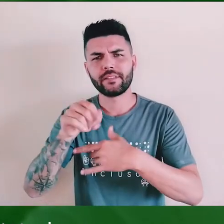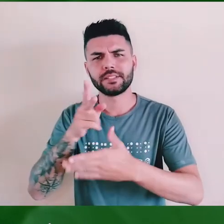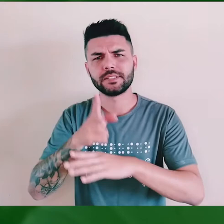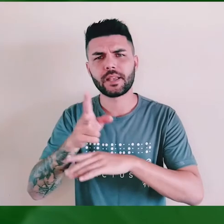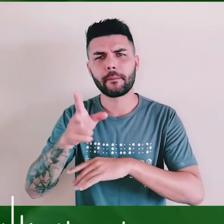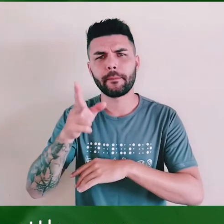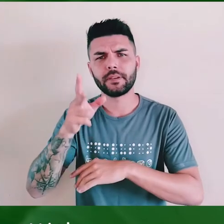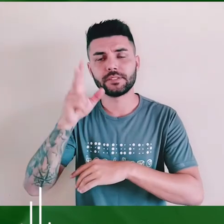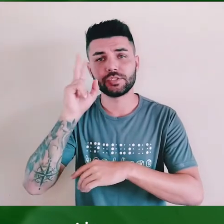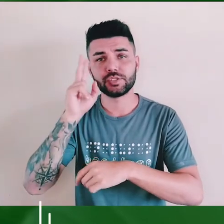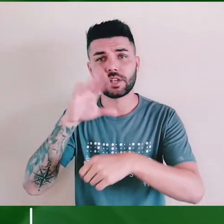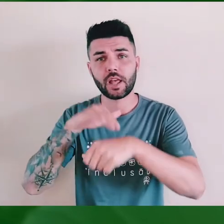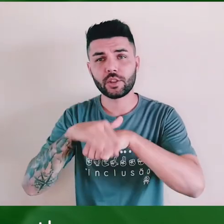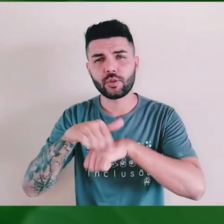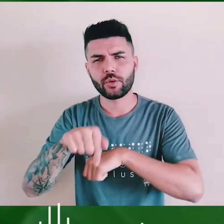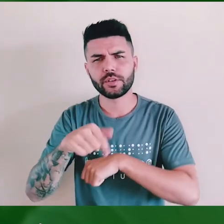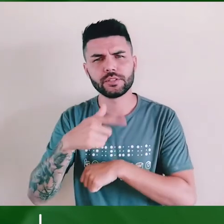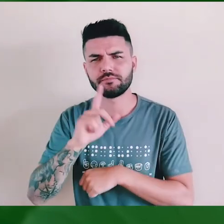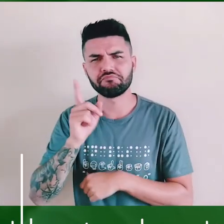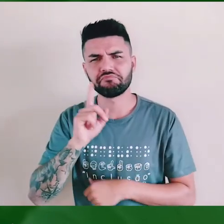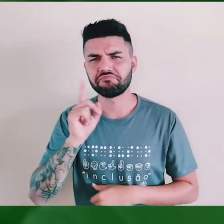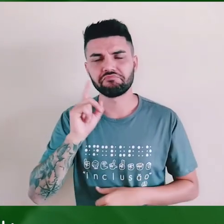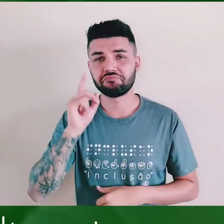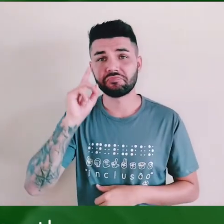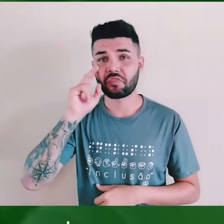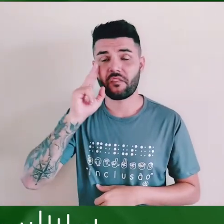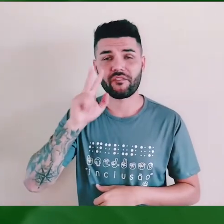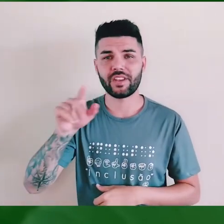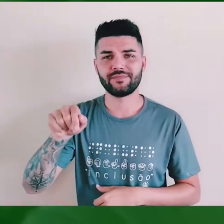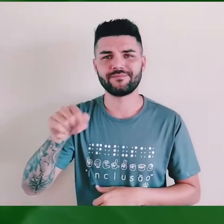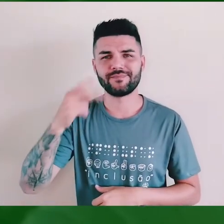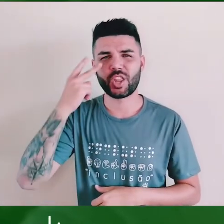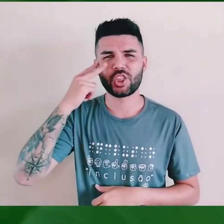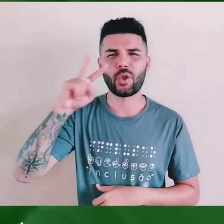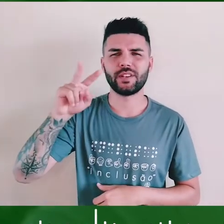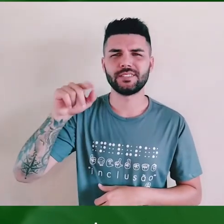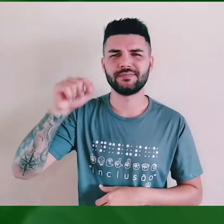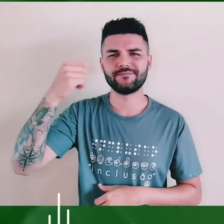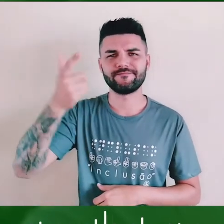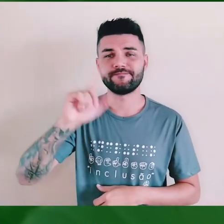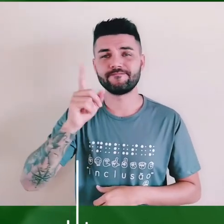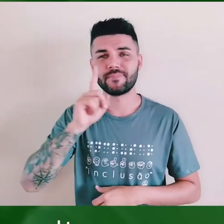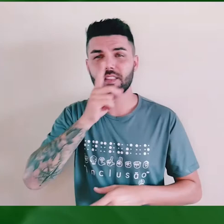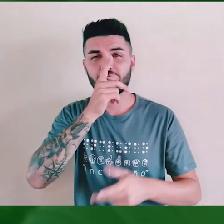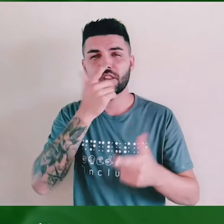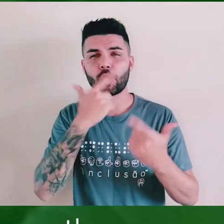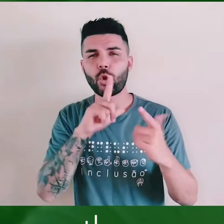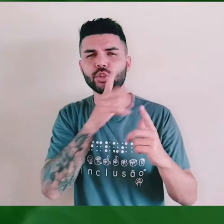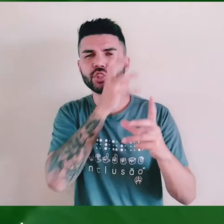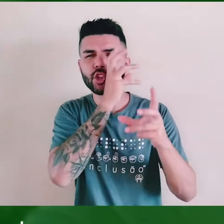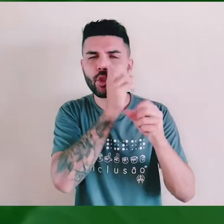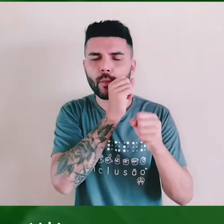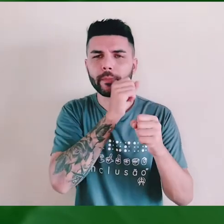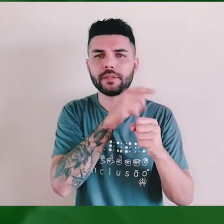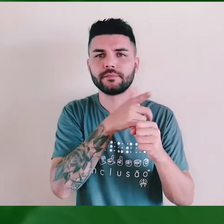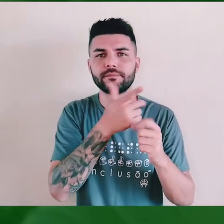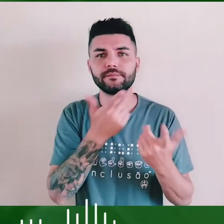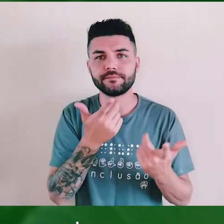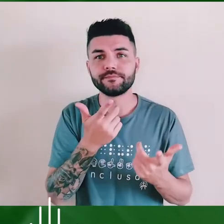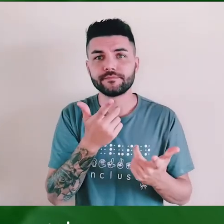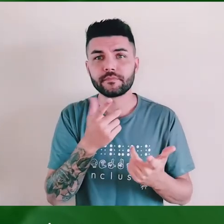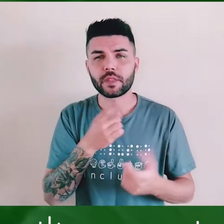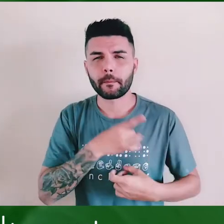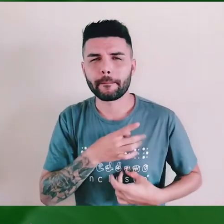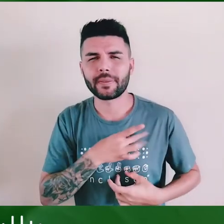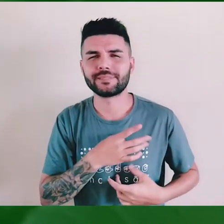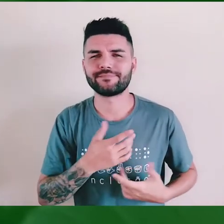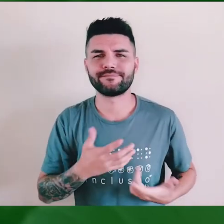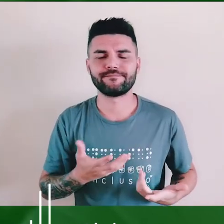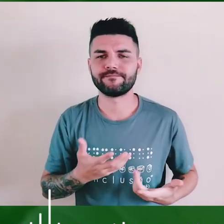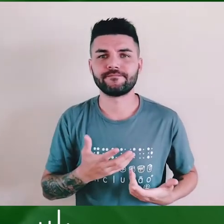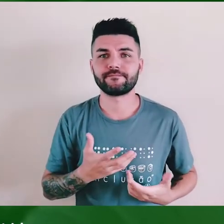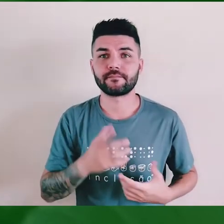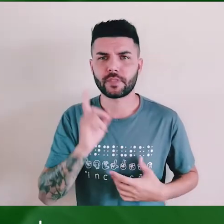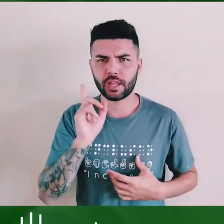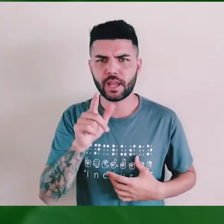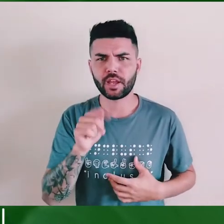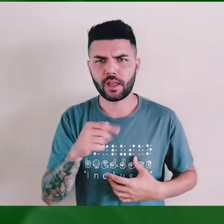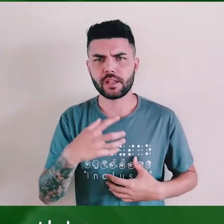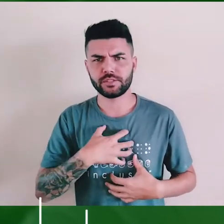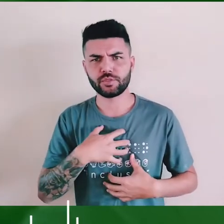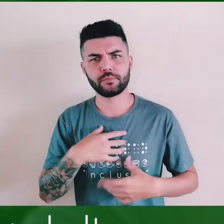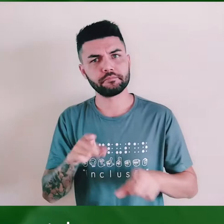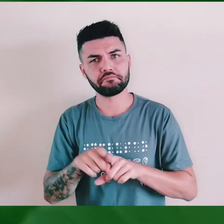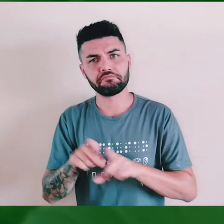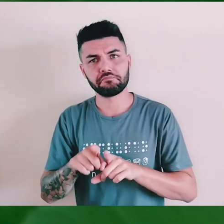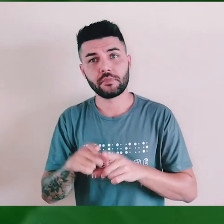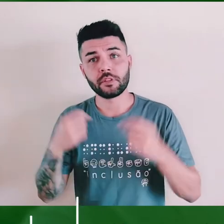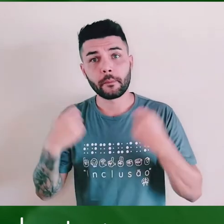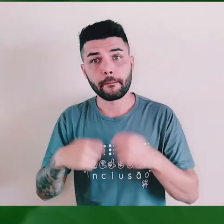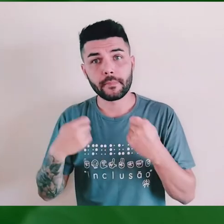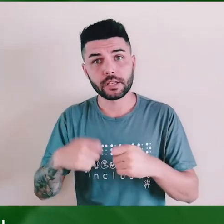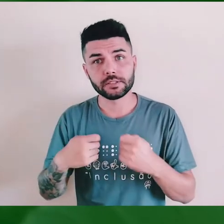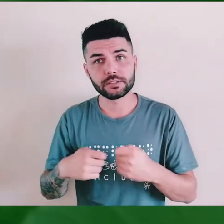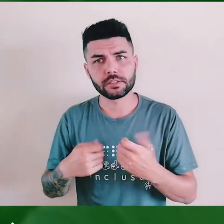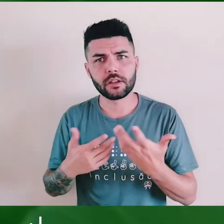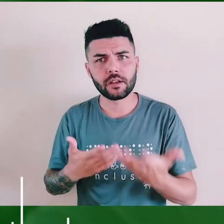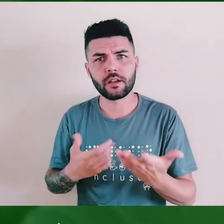ver, eu vejo um dia, dois dias depois, e me dava pânico. E aí a gente precisa ter a